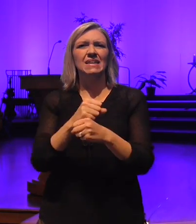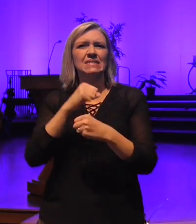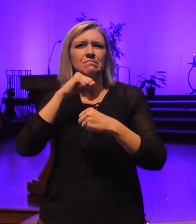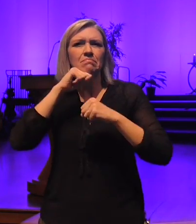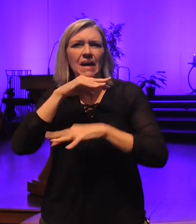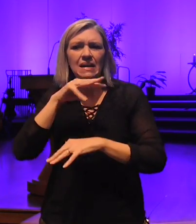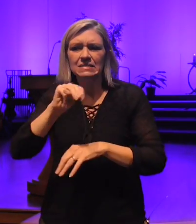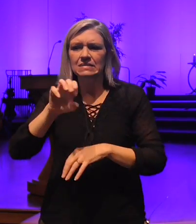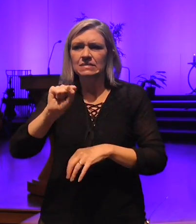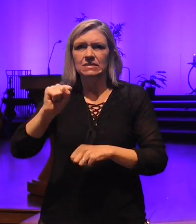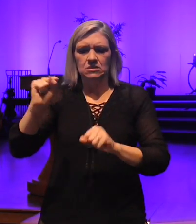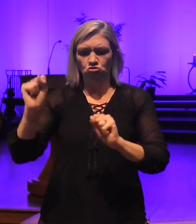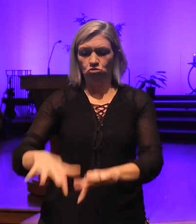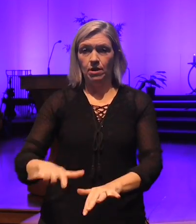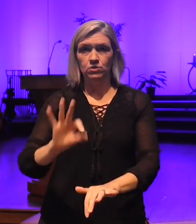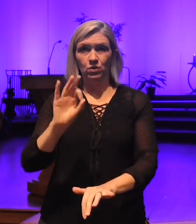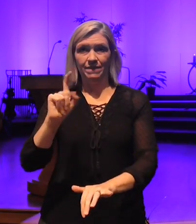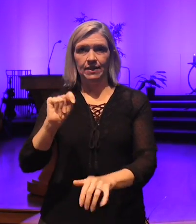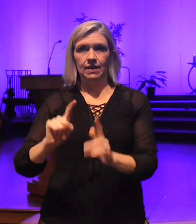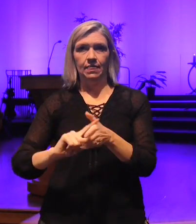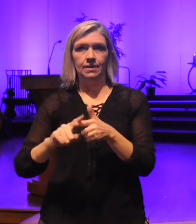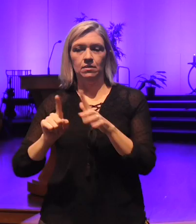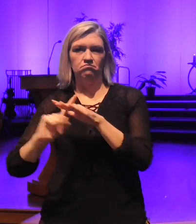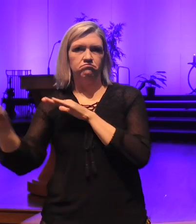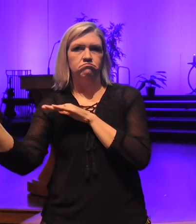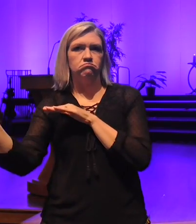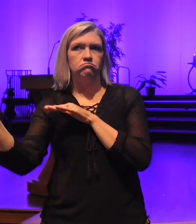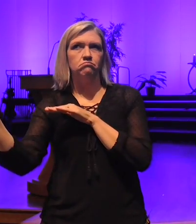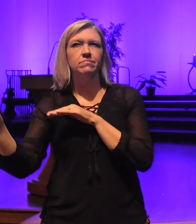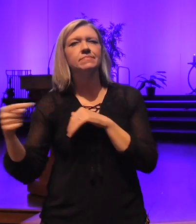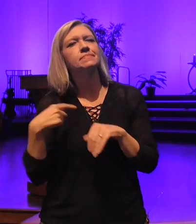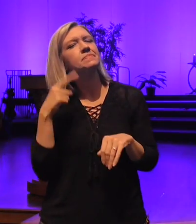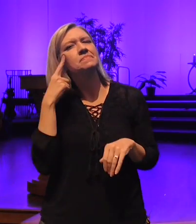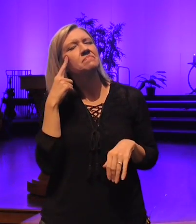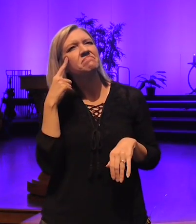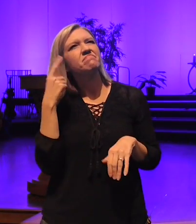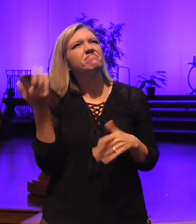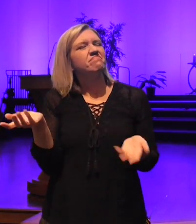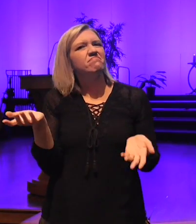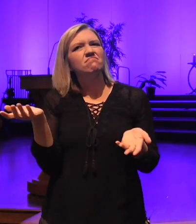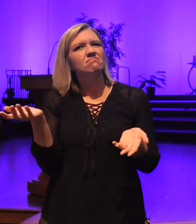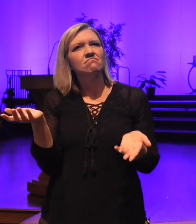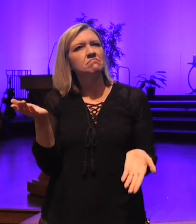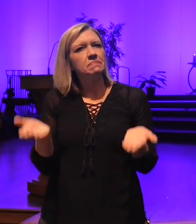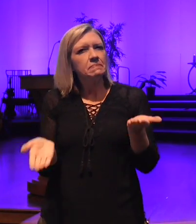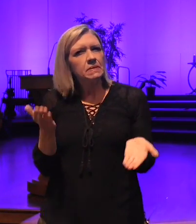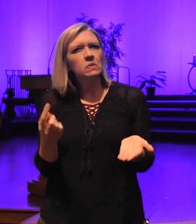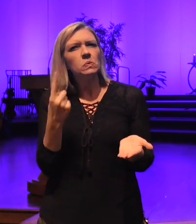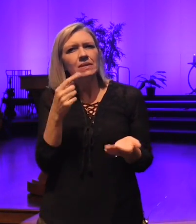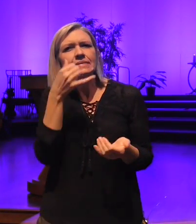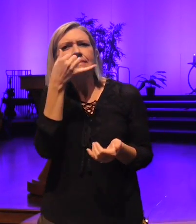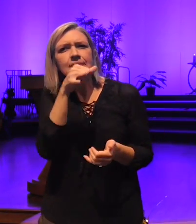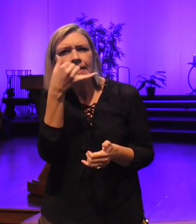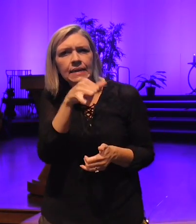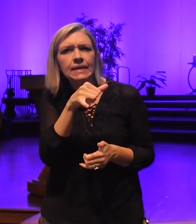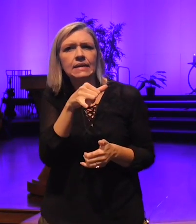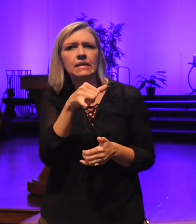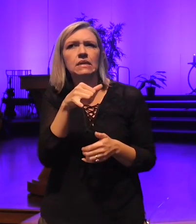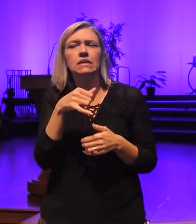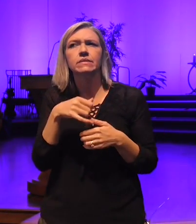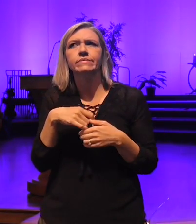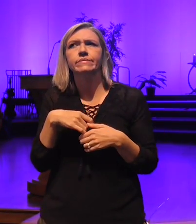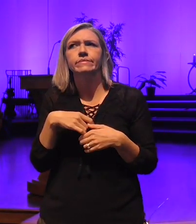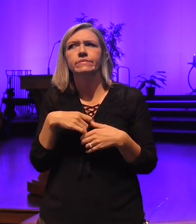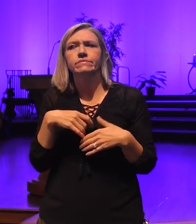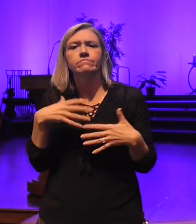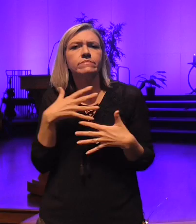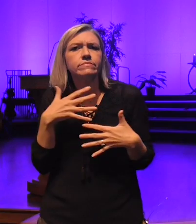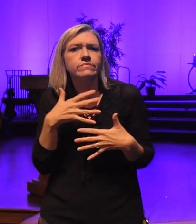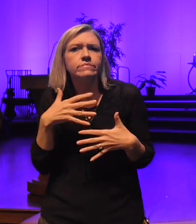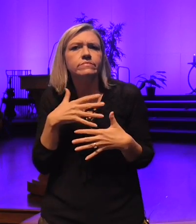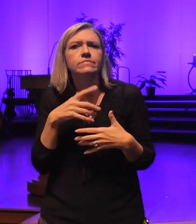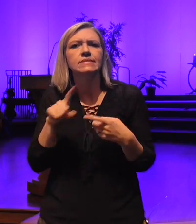se escapara. Pensé que sabes que puede ser uno de los más tontos. cobardía formas de comunicación